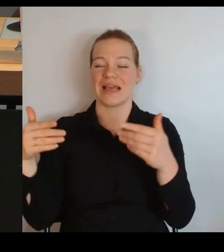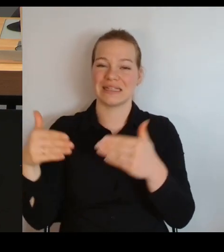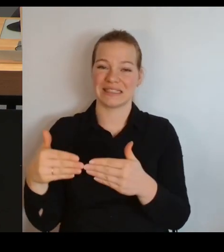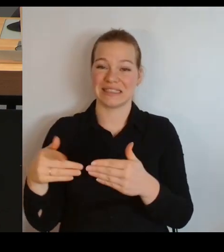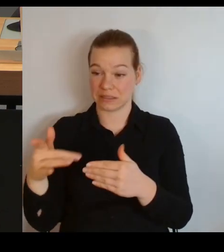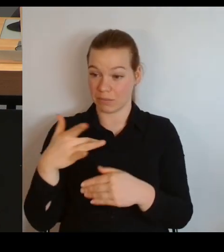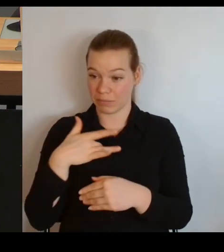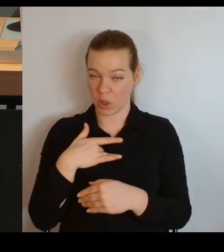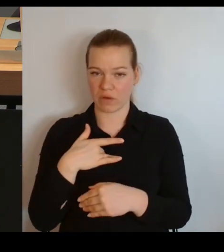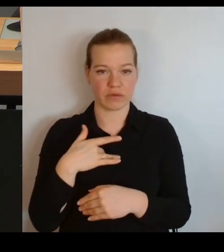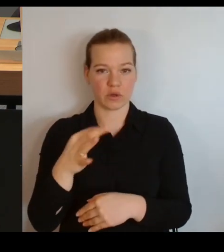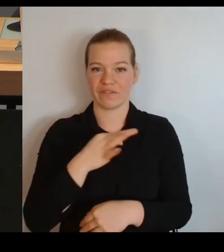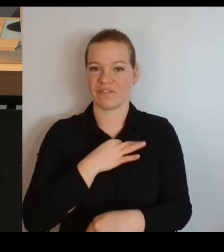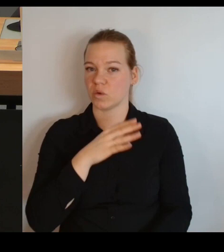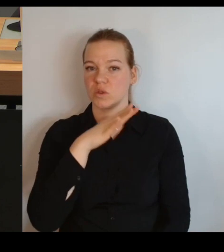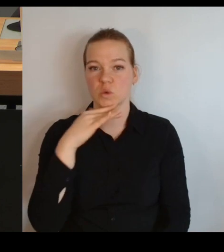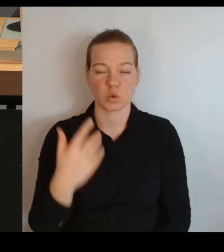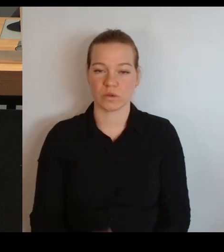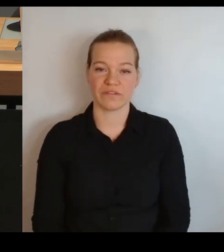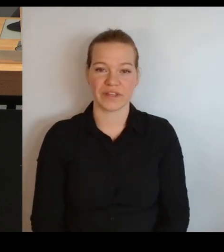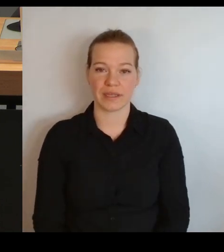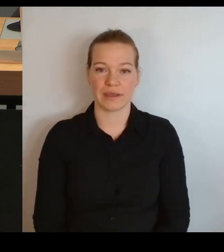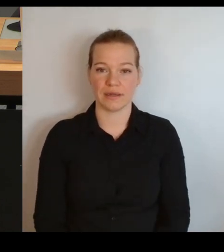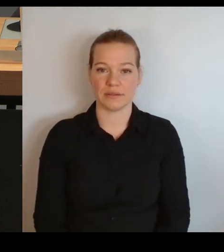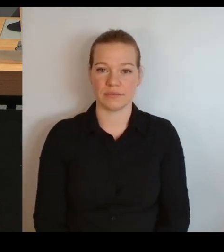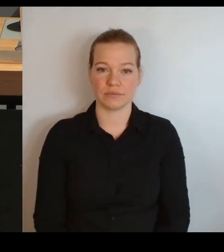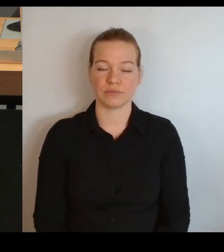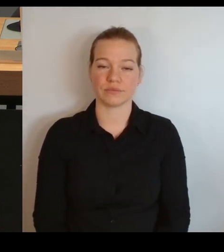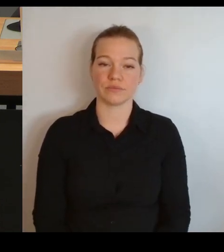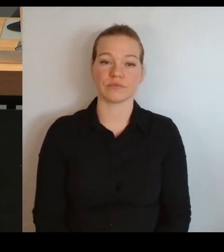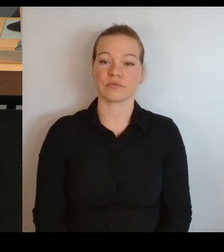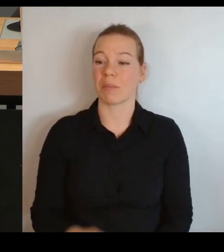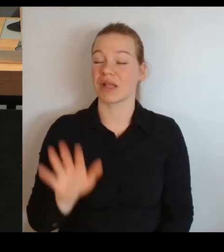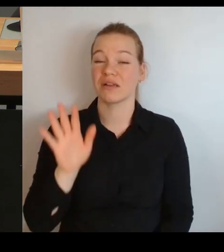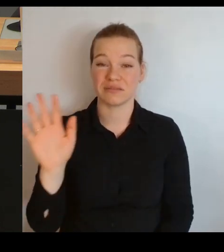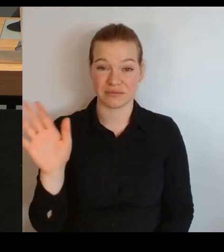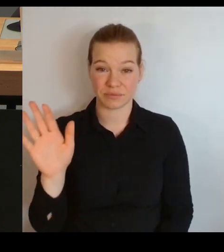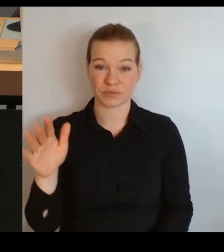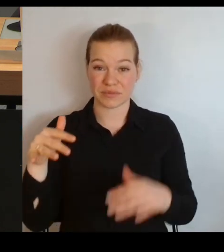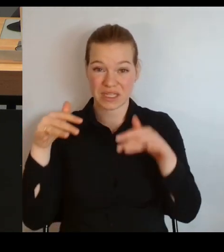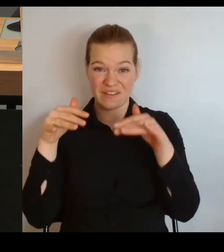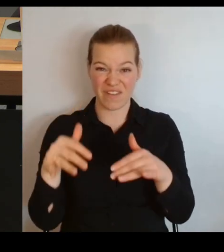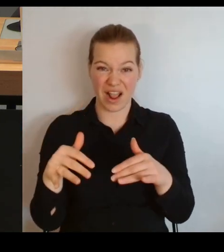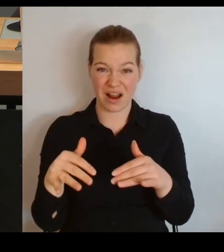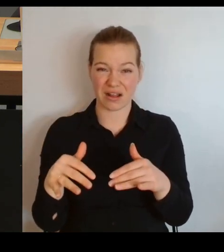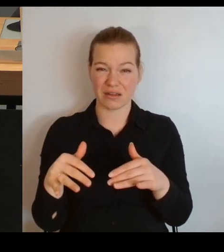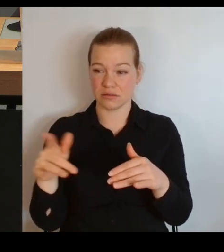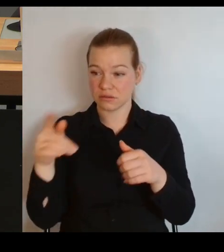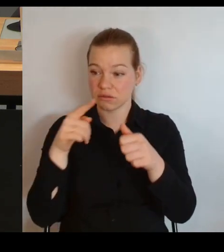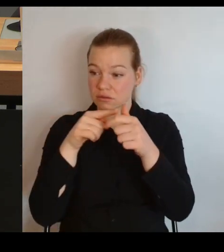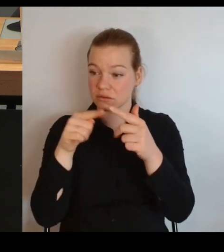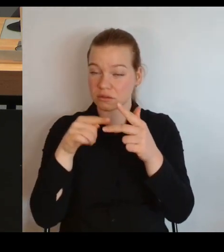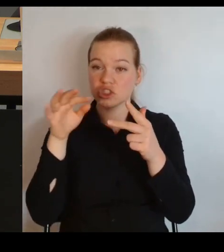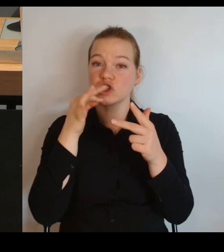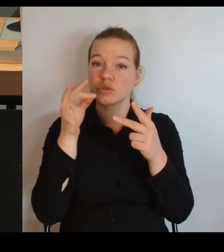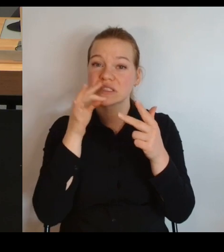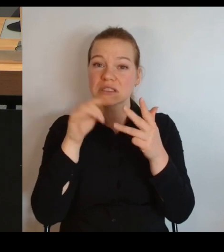ändert man kein Bundesgesetz, sondern man macht seine Hausaufgaben eben und sorgt für eine unternehmens und bürgernahe Verwaltung.